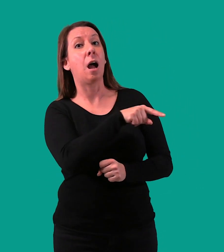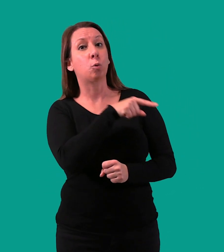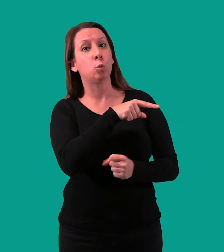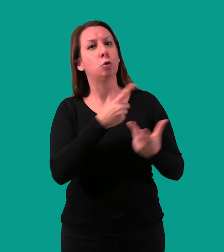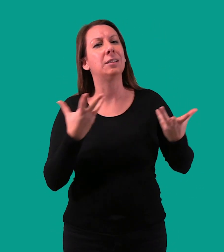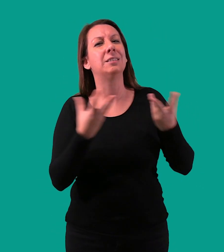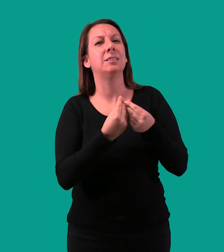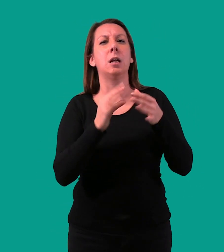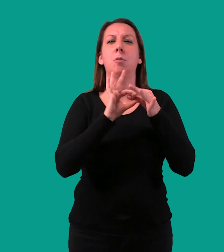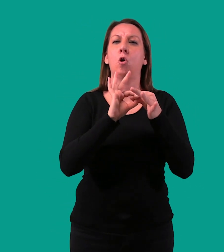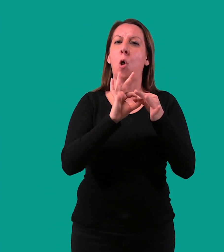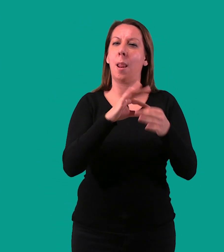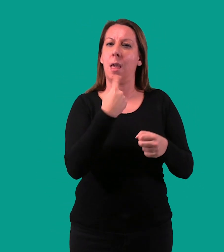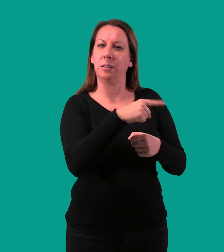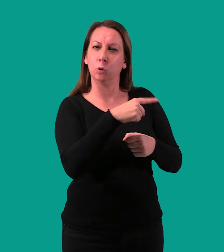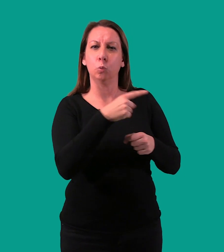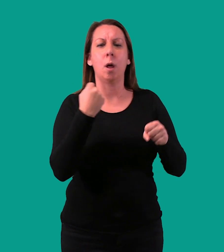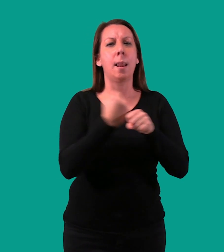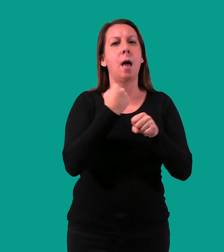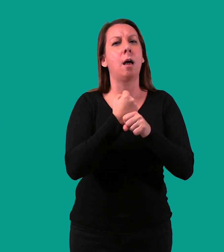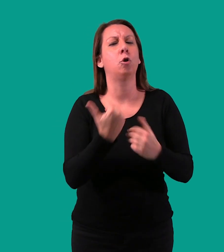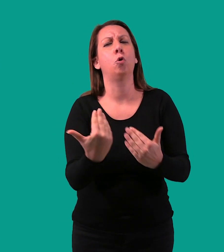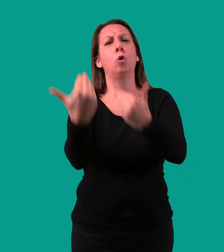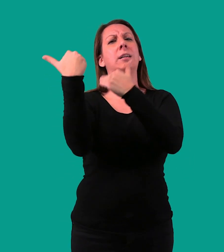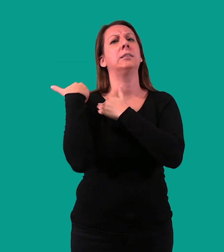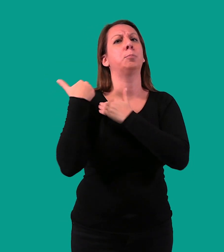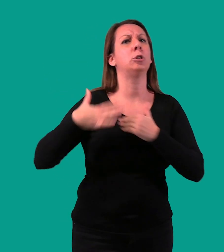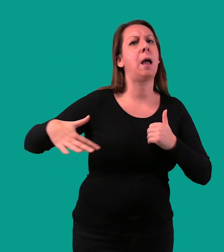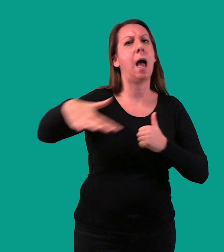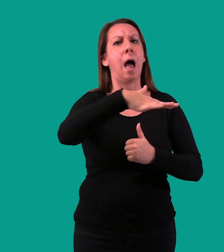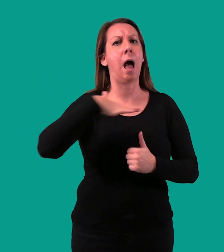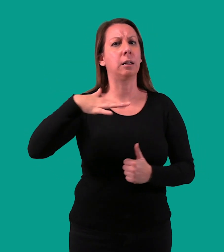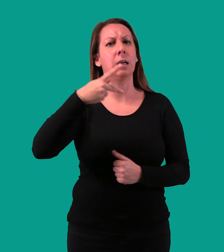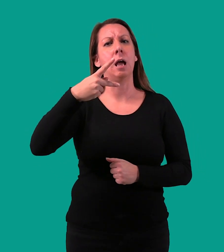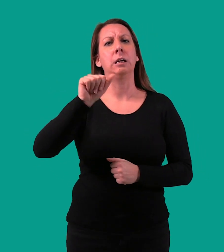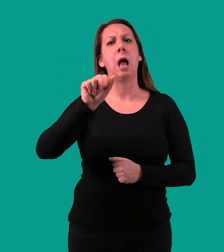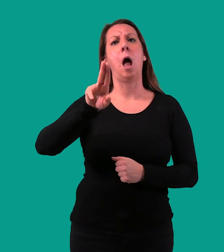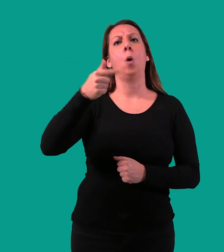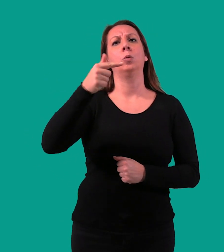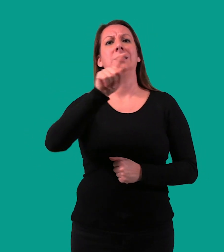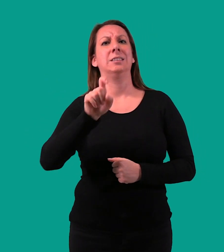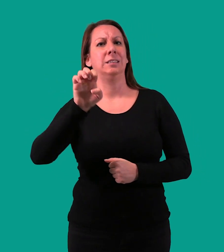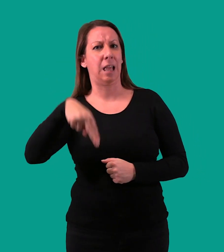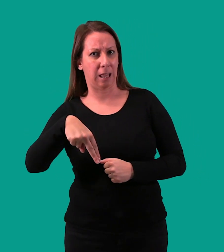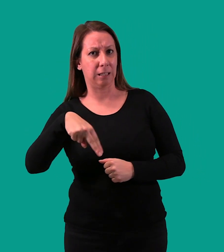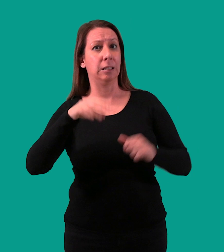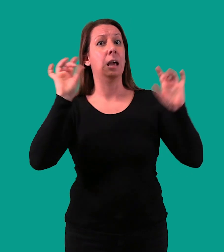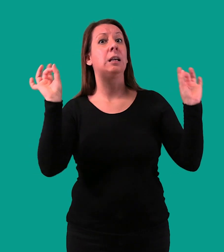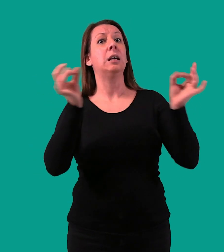Markus e i suoi colleghi si occupano di Kautzen,